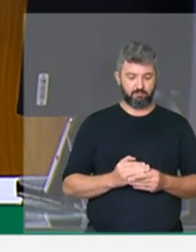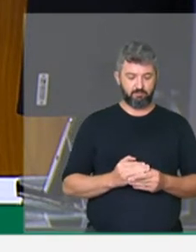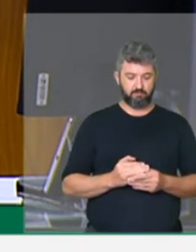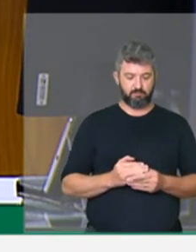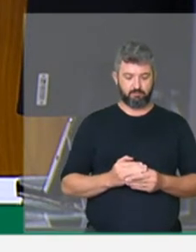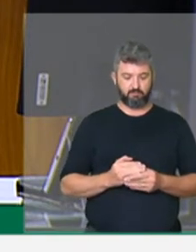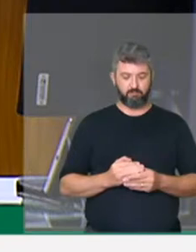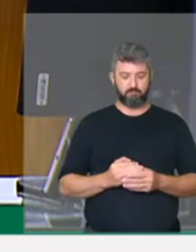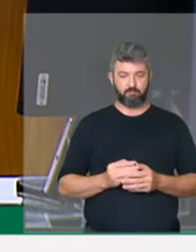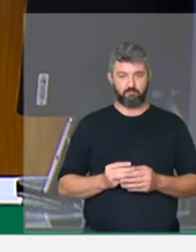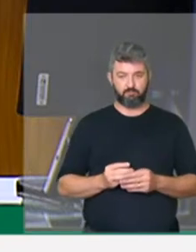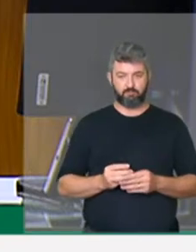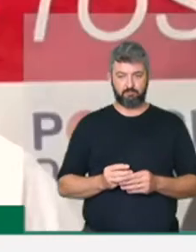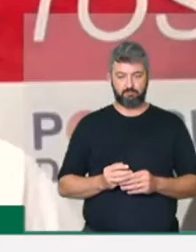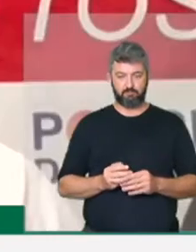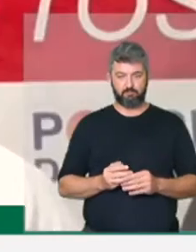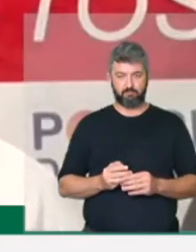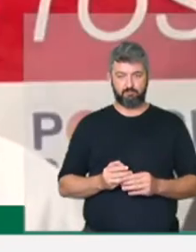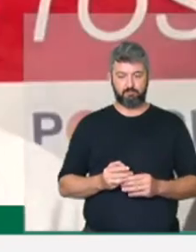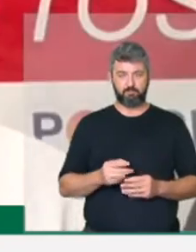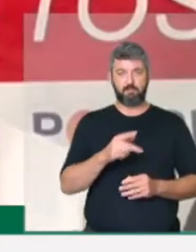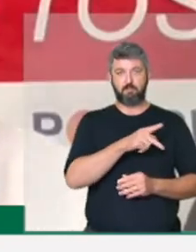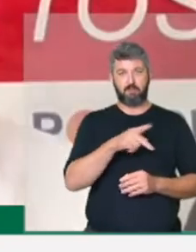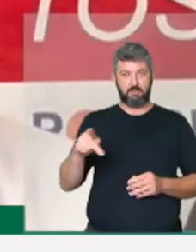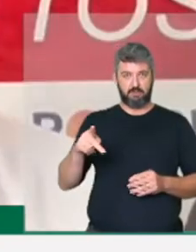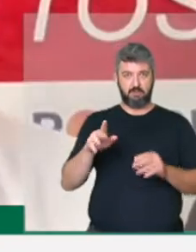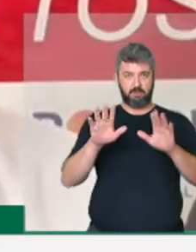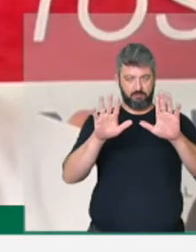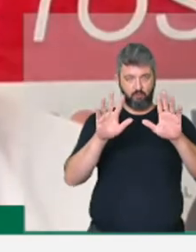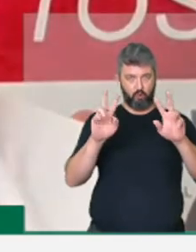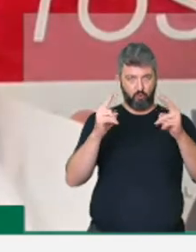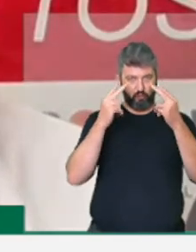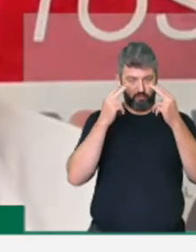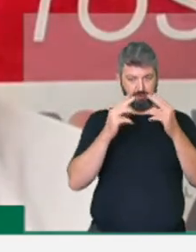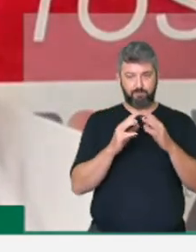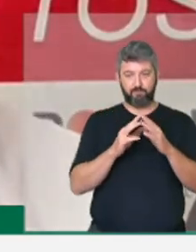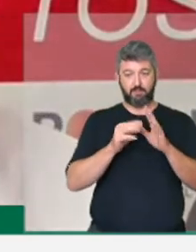DE DISTORÇÕES, NÃO É ISSO QUE NÓS ESTAMOS CONTRA, É VERDADE QUE... QUE OS FUNDOS CONSTITUCIONAIS DA AMAZÔNIA,